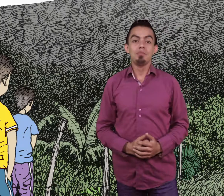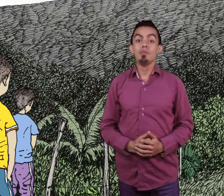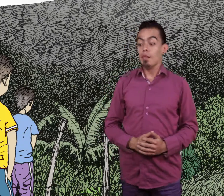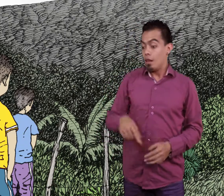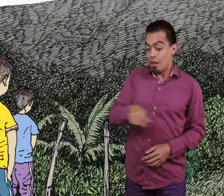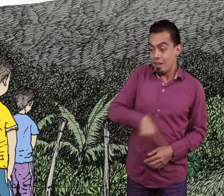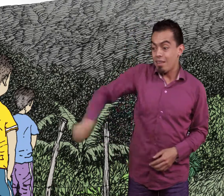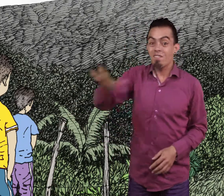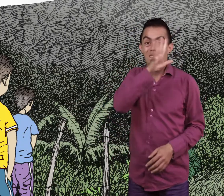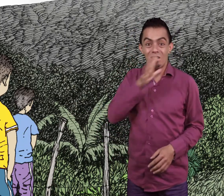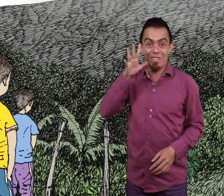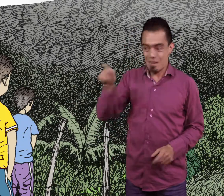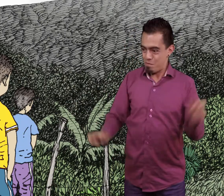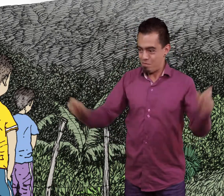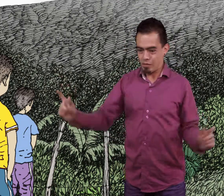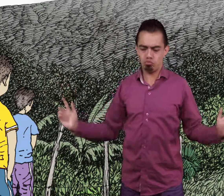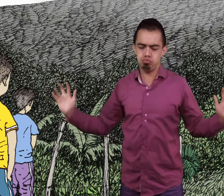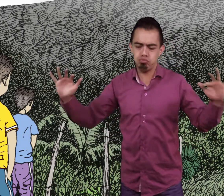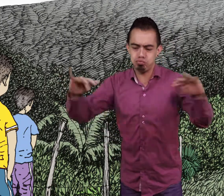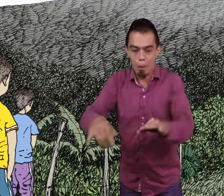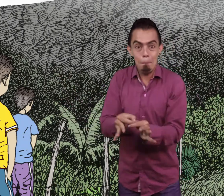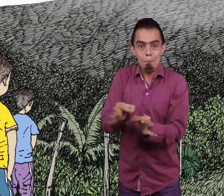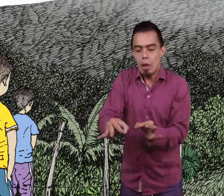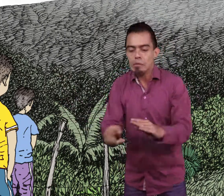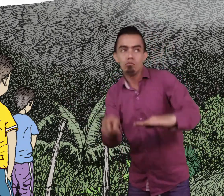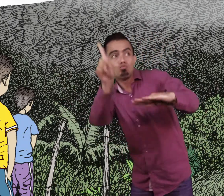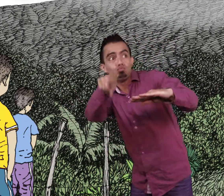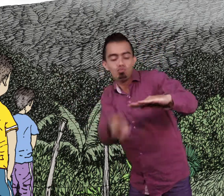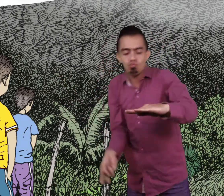para viajar hasta el pueblo más cercano, La Chorrera.